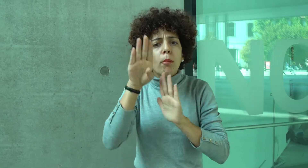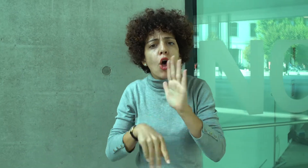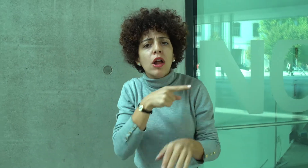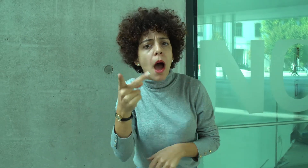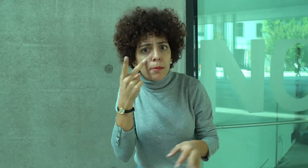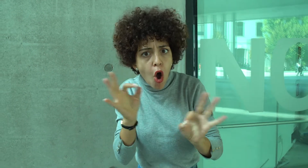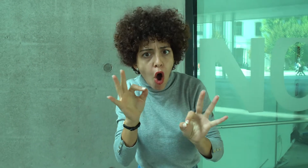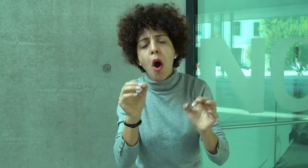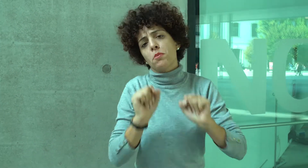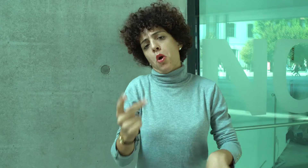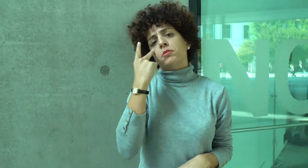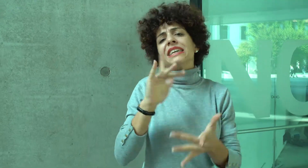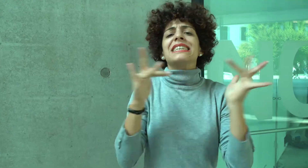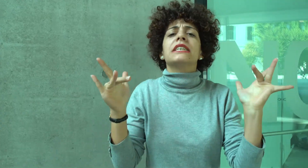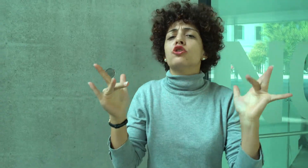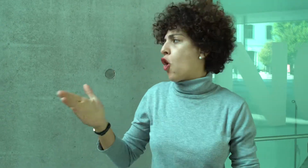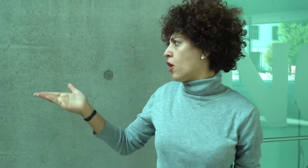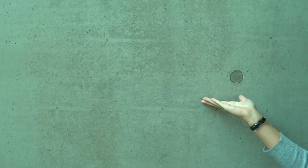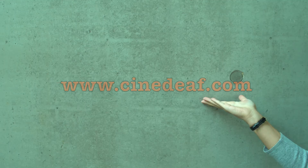Non avete ancora visto il programma? Potete consultare il sito: